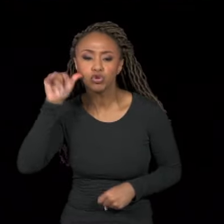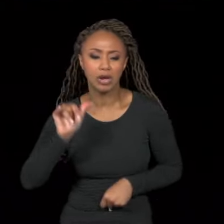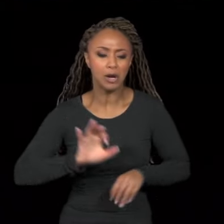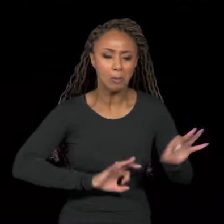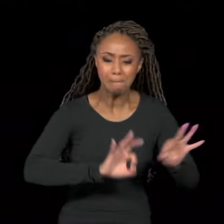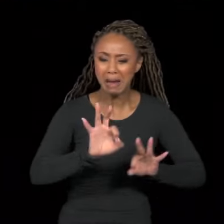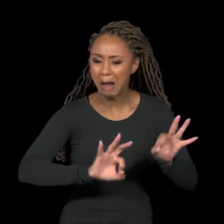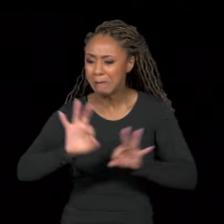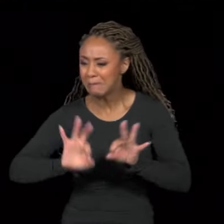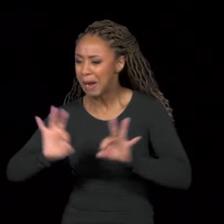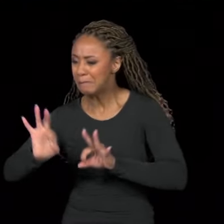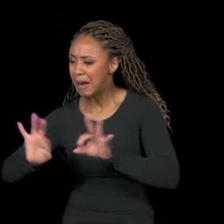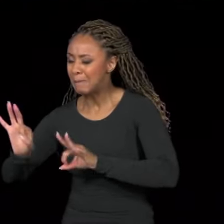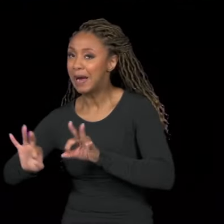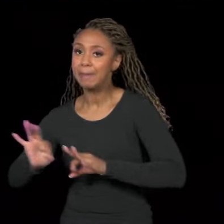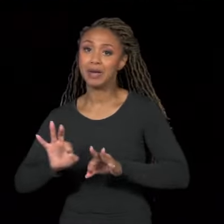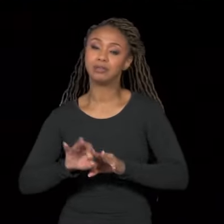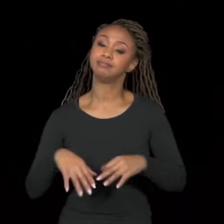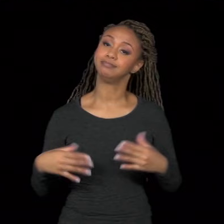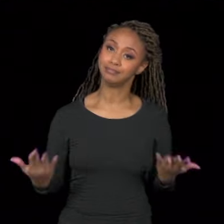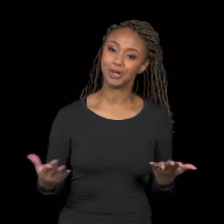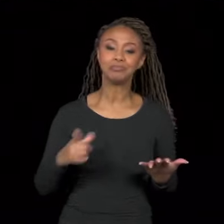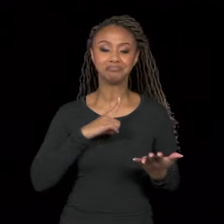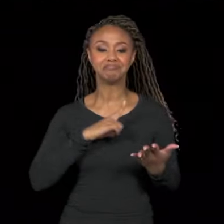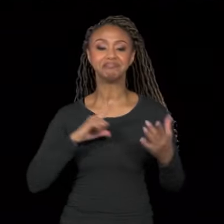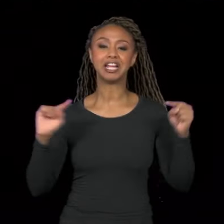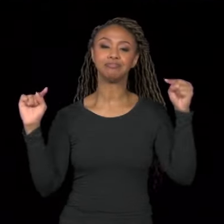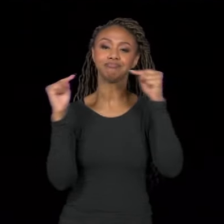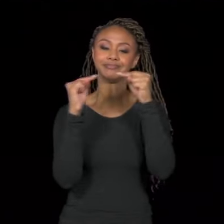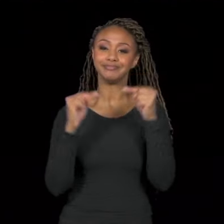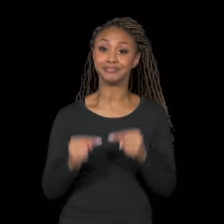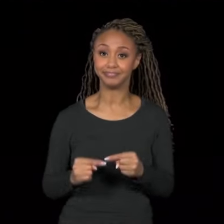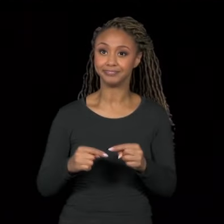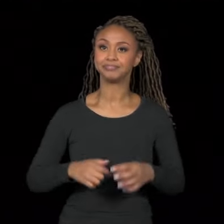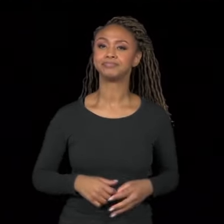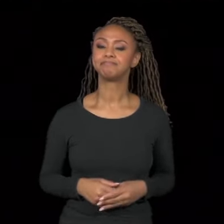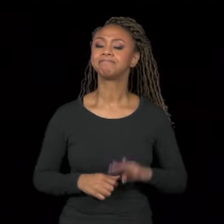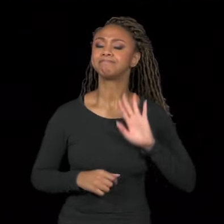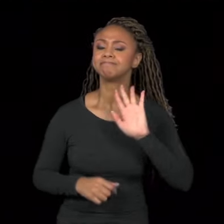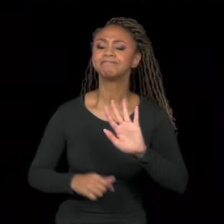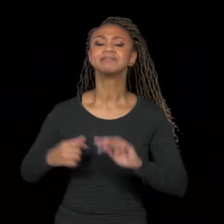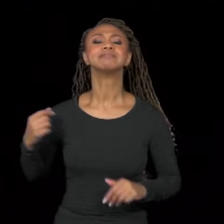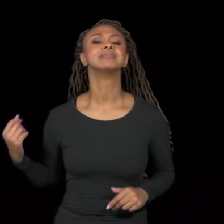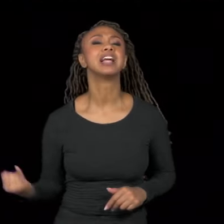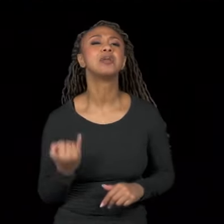FUNCIONÁRIOS TRABALHANDO EM. ENTÃO É UMA RELAÇÃO "N" PRA "M". É MUITO IMPORTANTE QUE VOCÊS SAIBAM COMO QUE EU